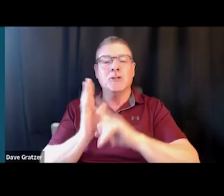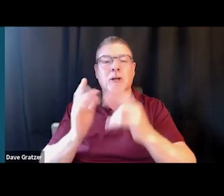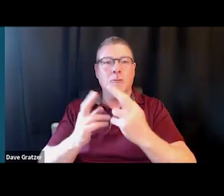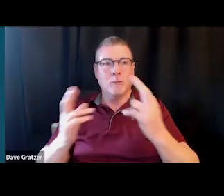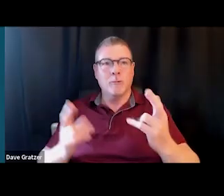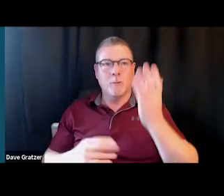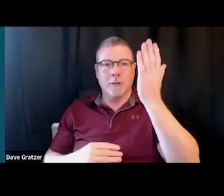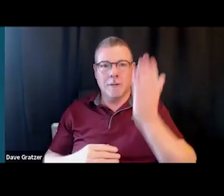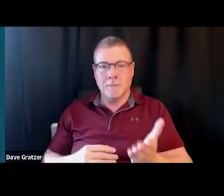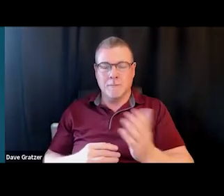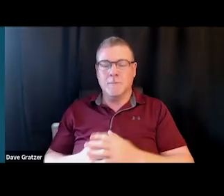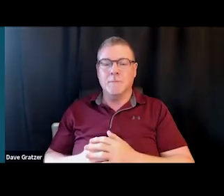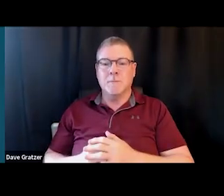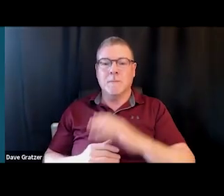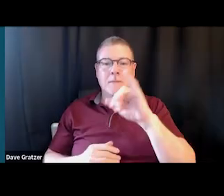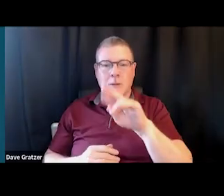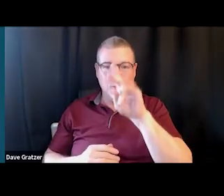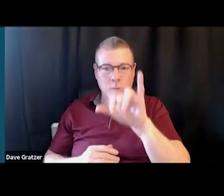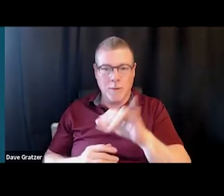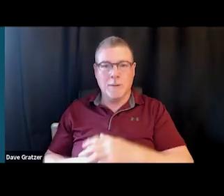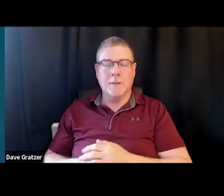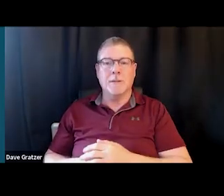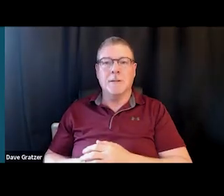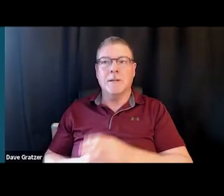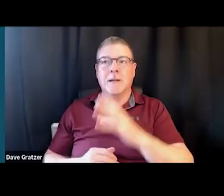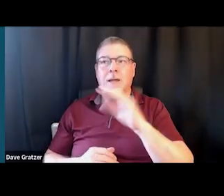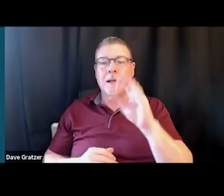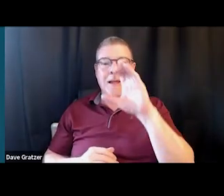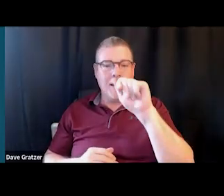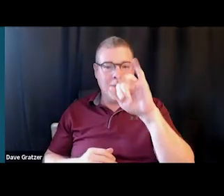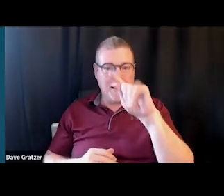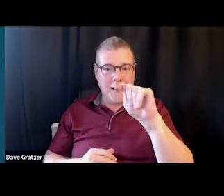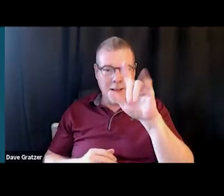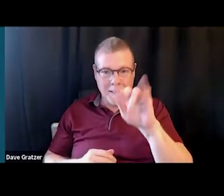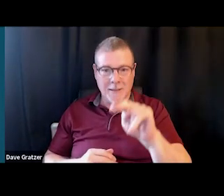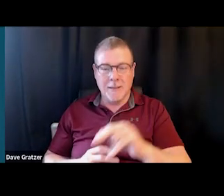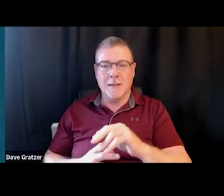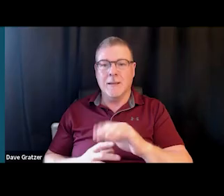que compartió Judy de NASHIA, y Caitlin compartió algunos excelentes recursos